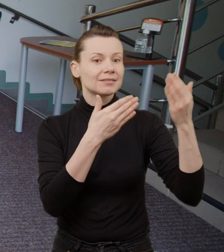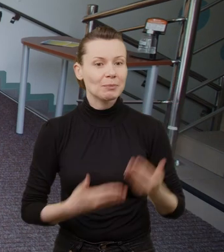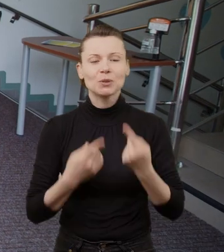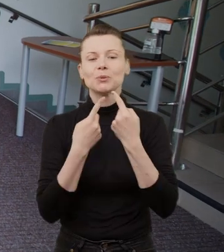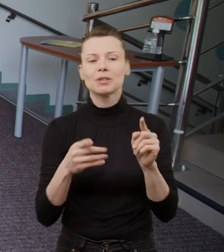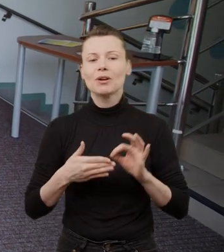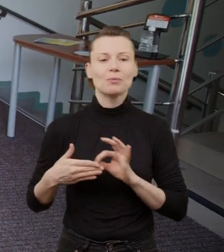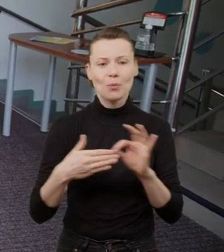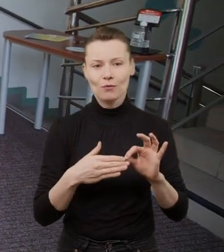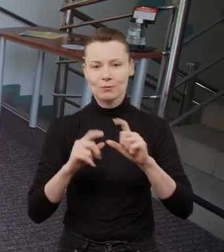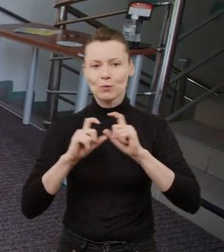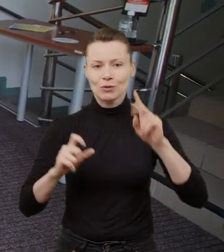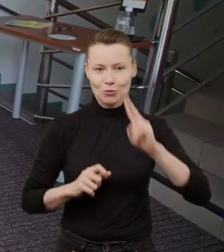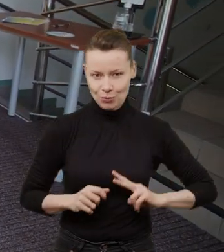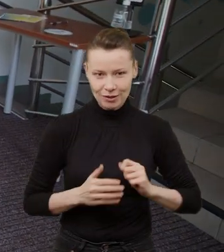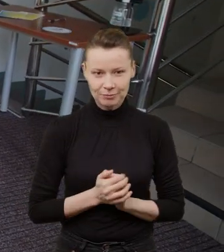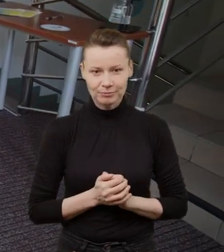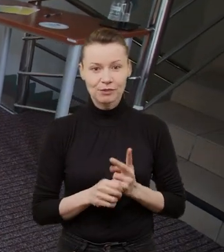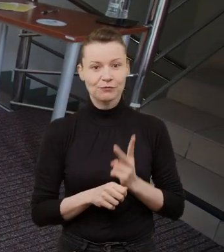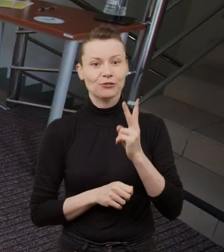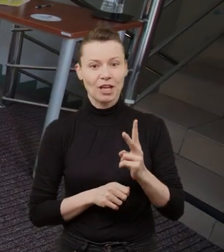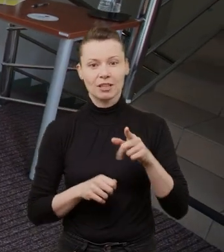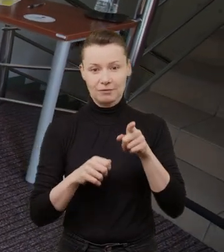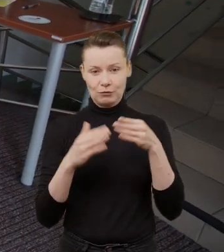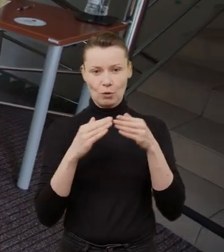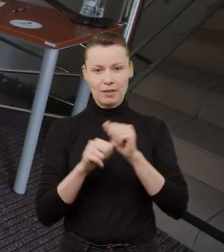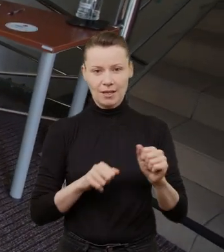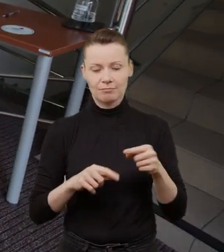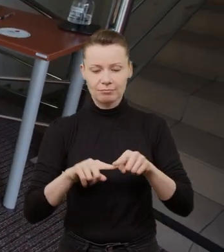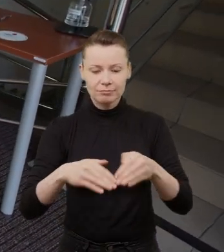Naprzeciwko wejścia przejście do sali klubowej. Na prawo schody z poręczami.